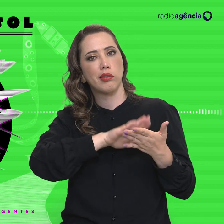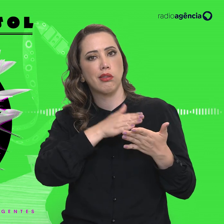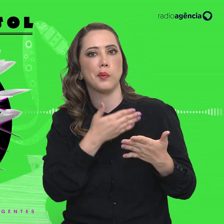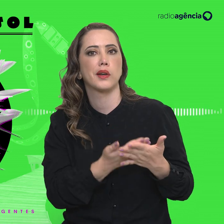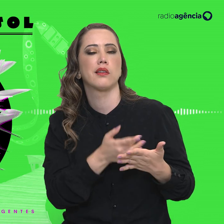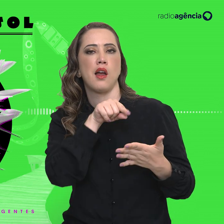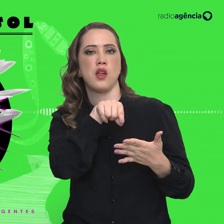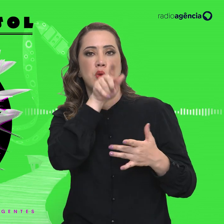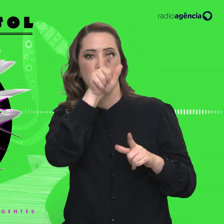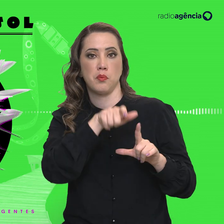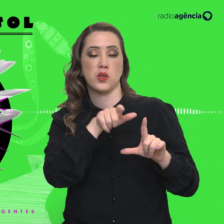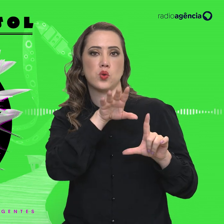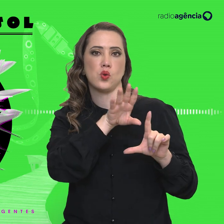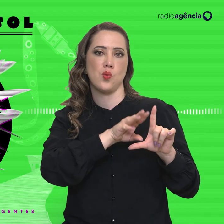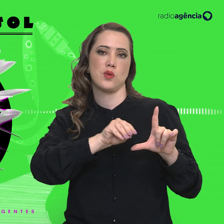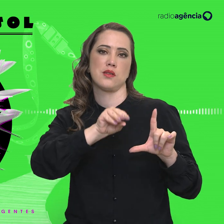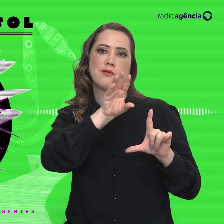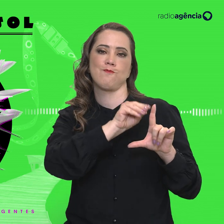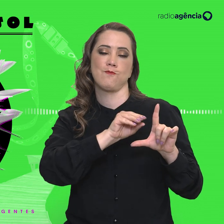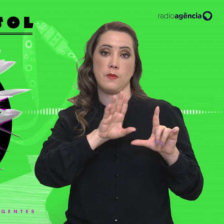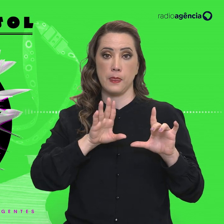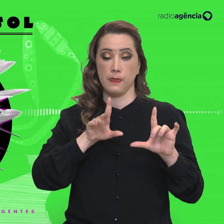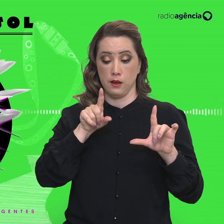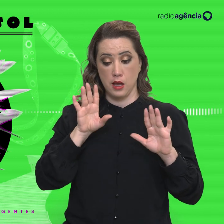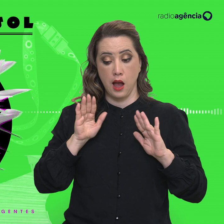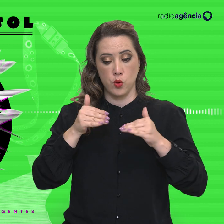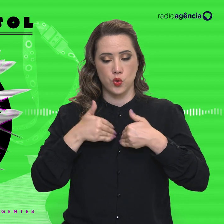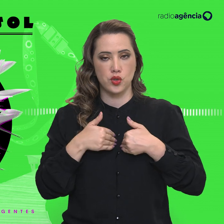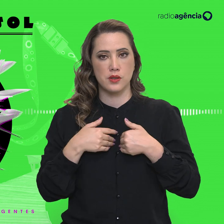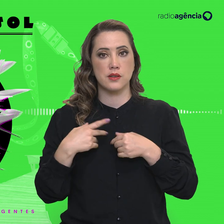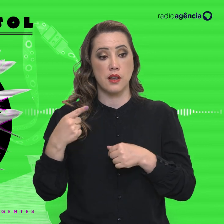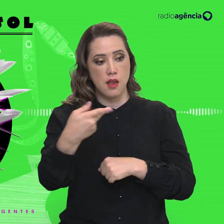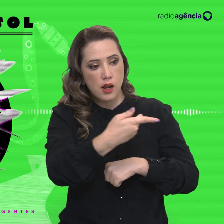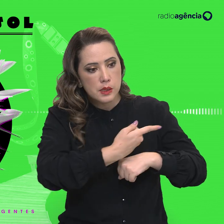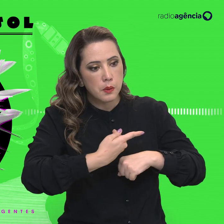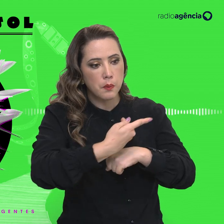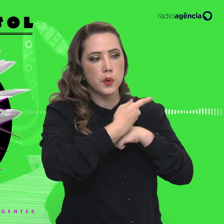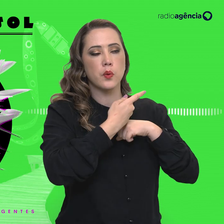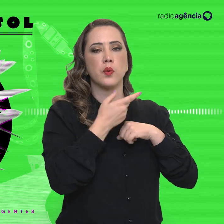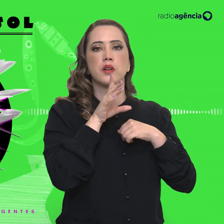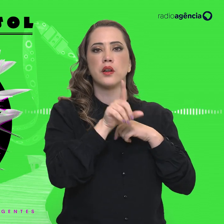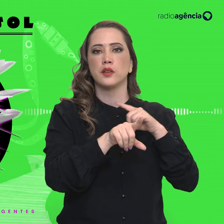E eu achei muito legal que eles me procuraram para ter um papel nessa série também.